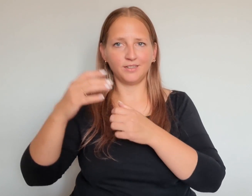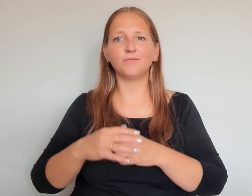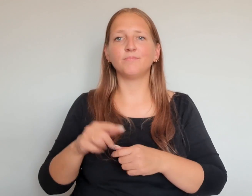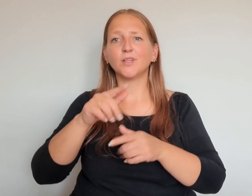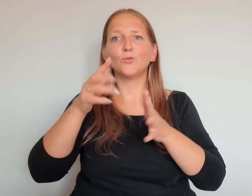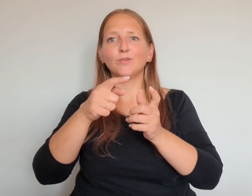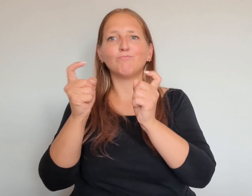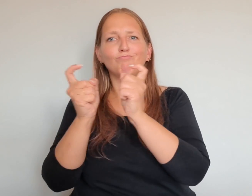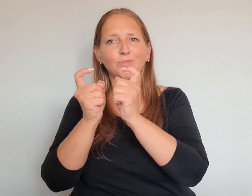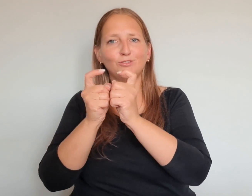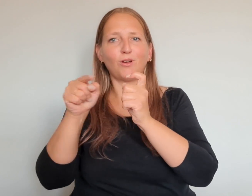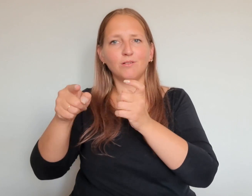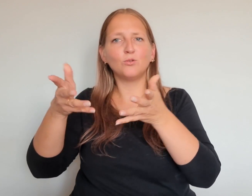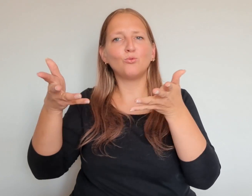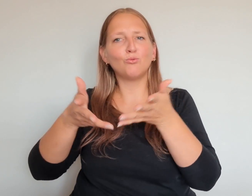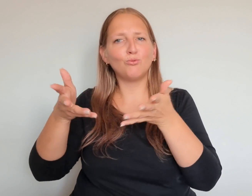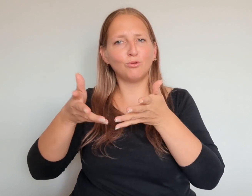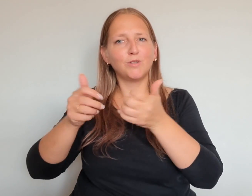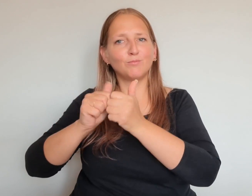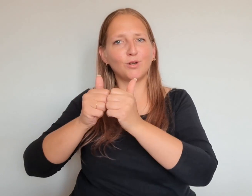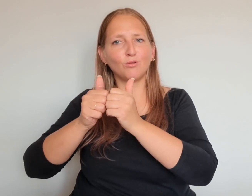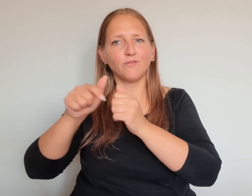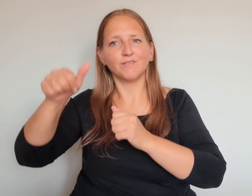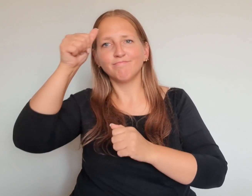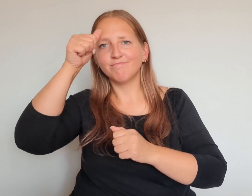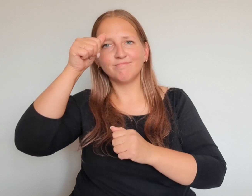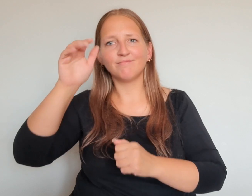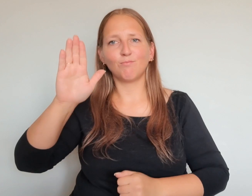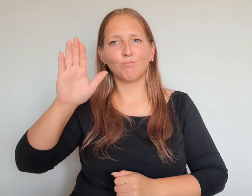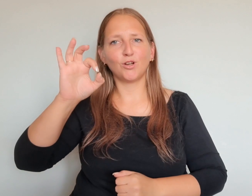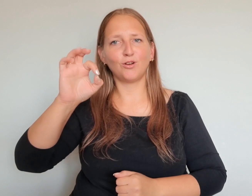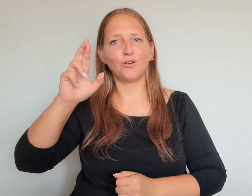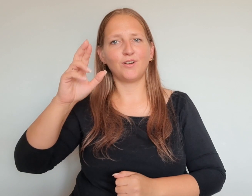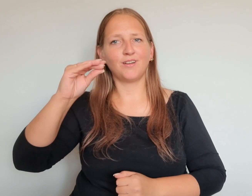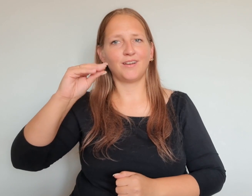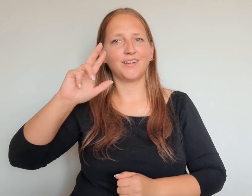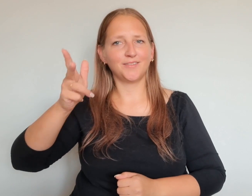nieopodal Klubu Sportowego BOREK.